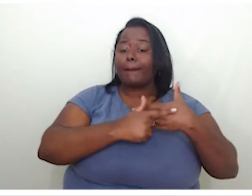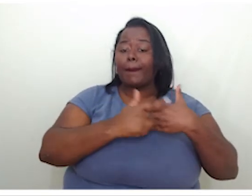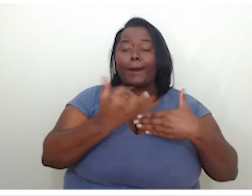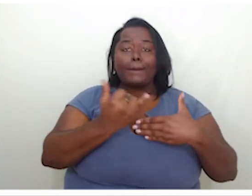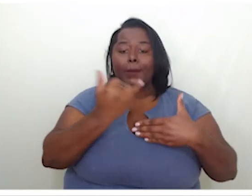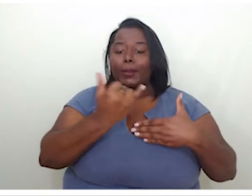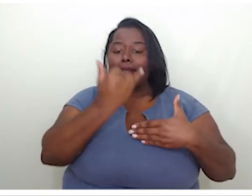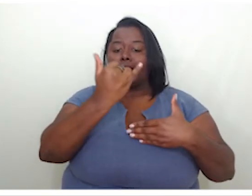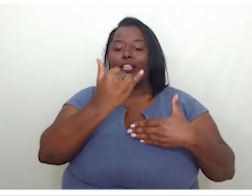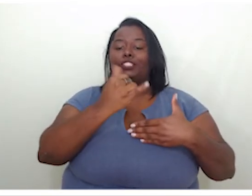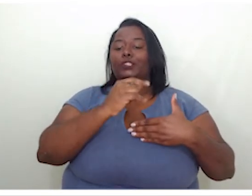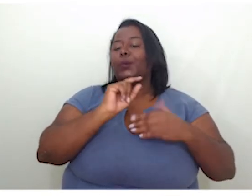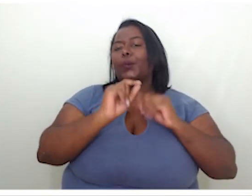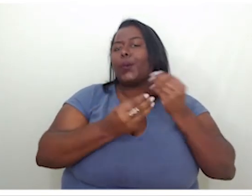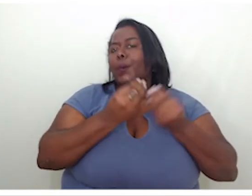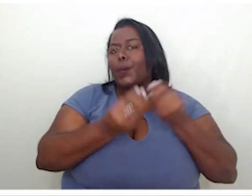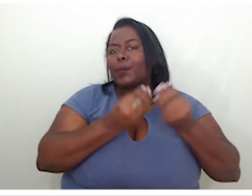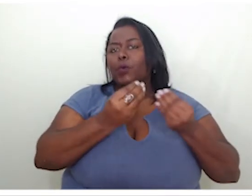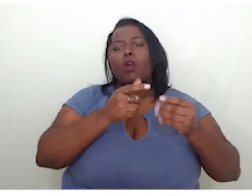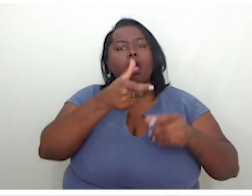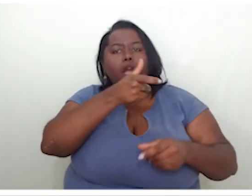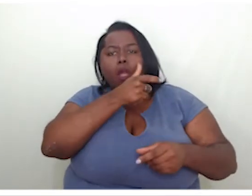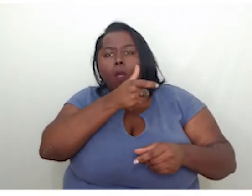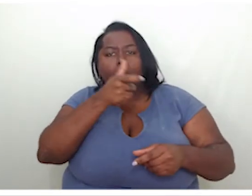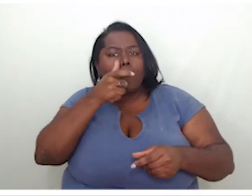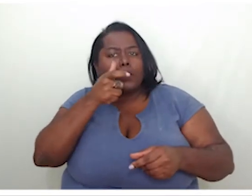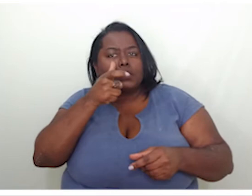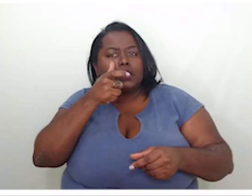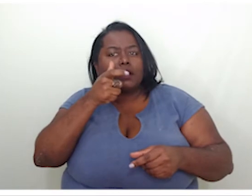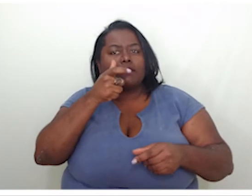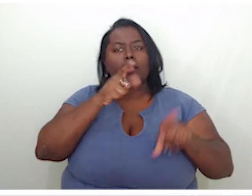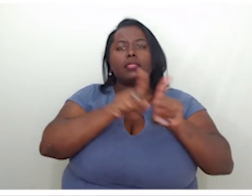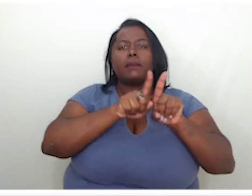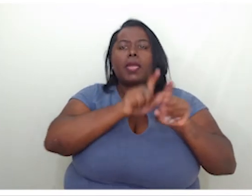y también aquél tipo de apoyo y estímulo.